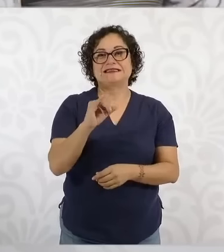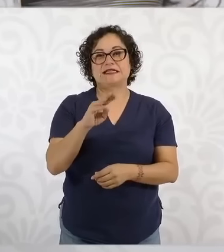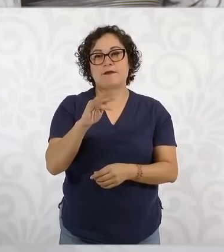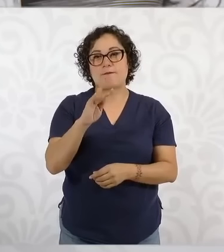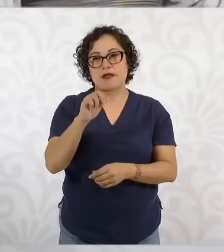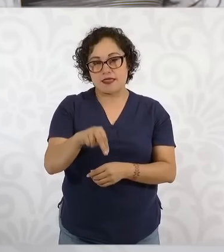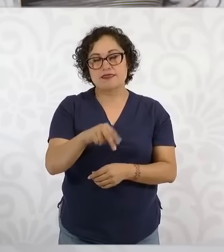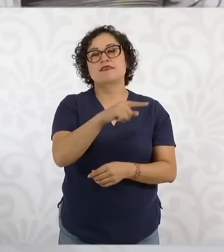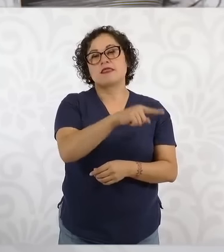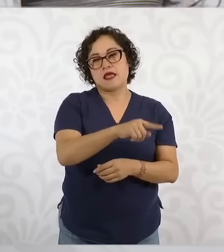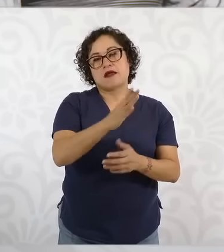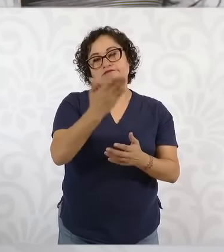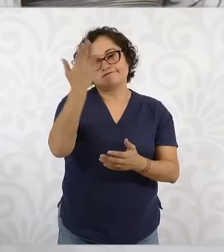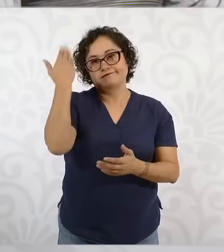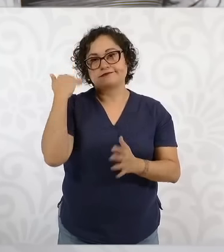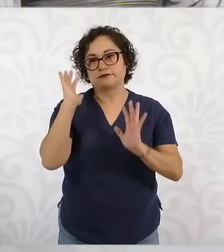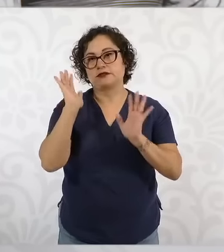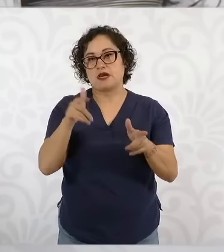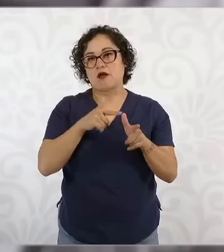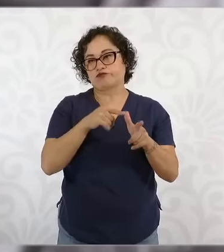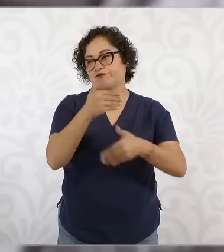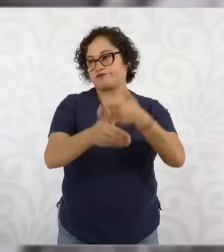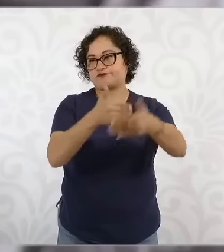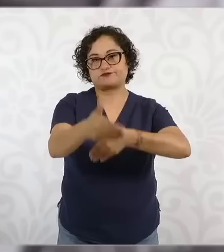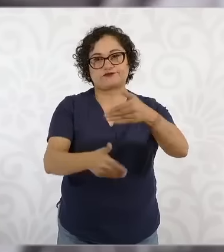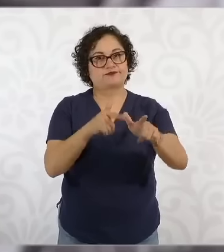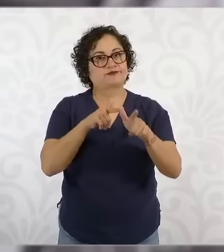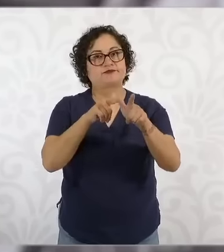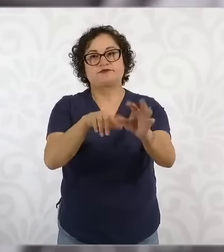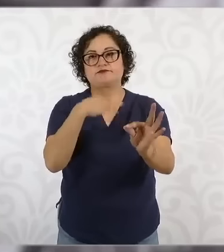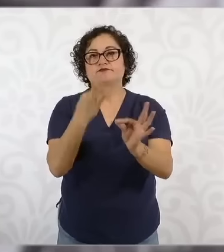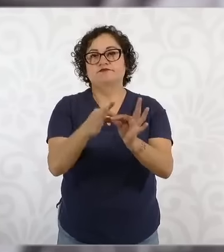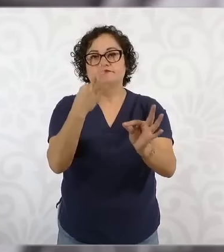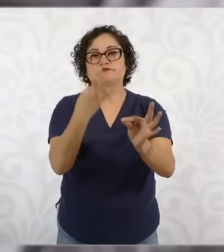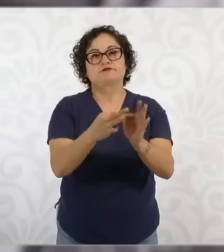ha estado de manera continua operando y aportando al sistema sin ninguna falla.